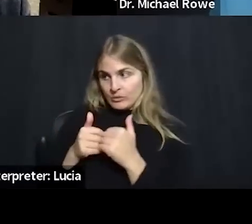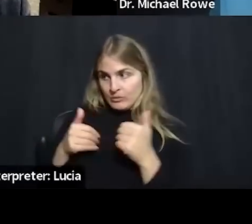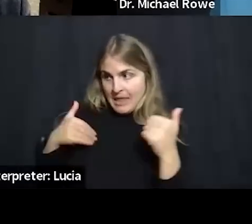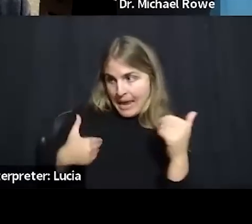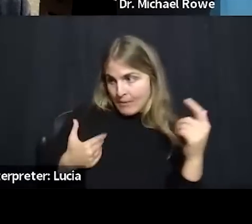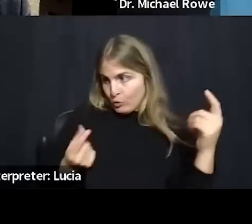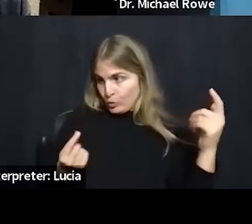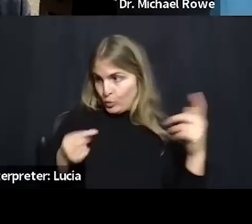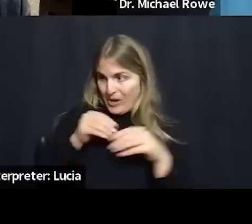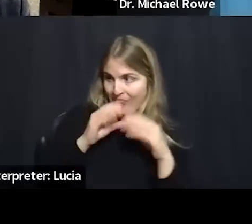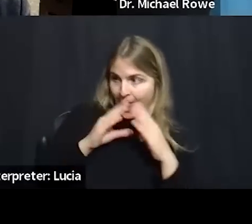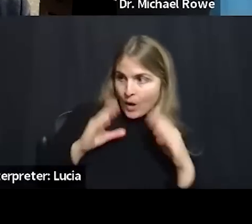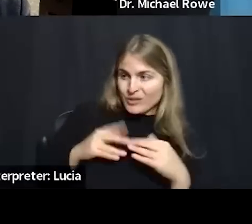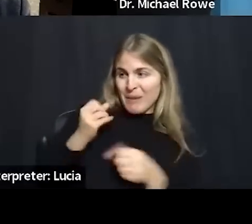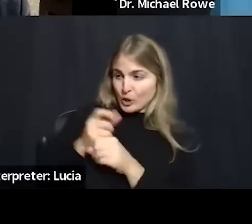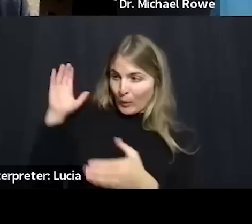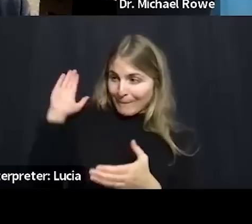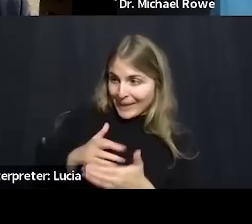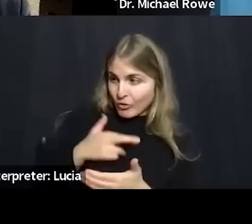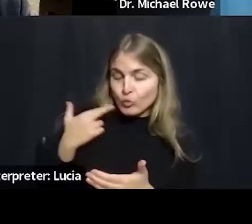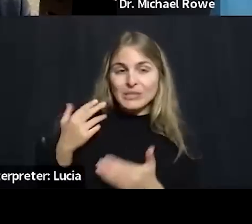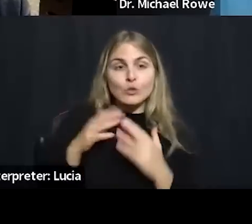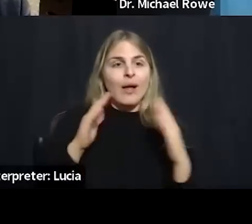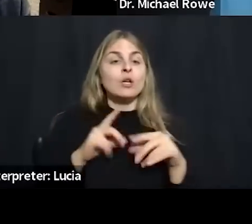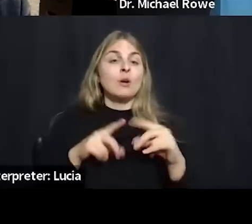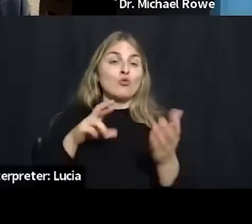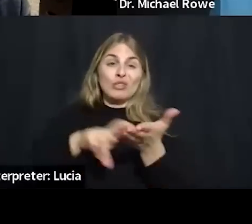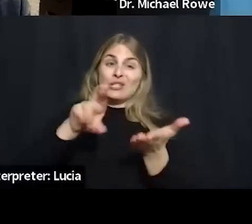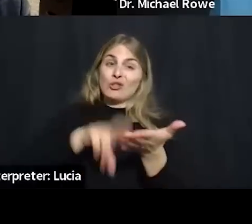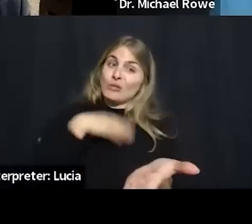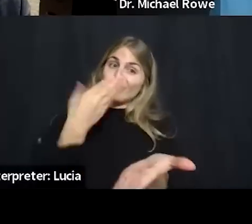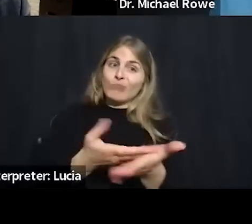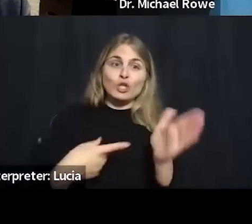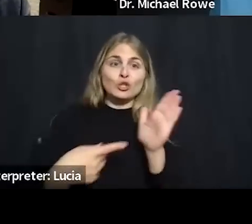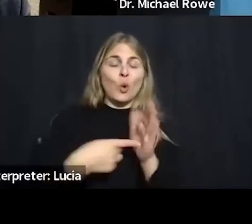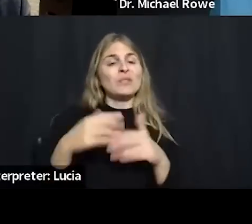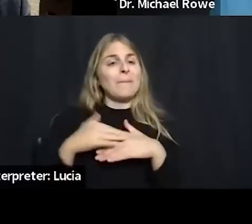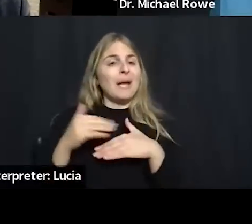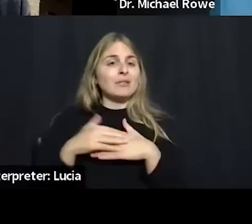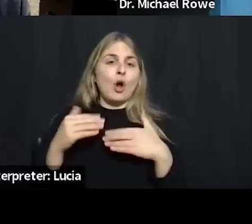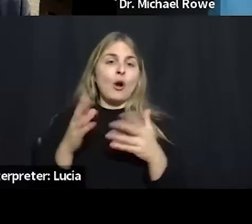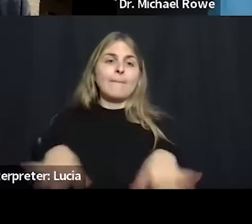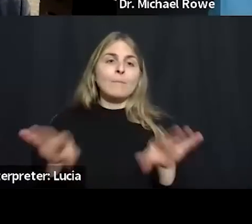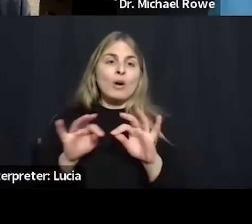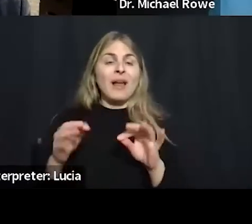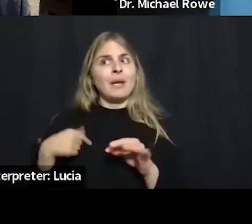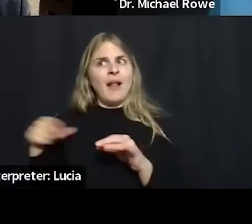que puedan ser mitigadas. Pero sí, absolutamente, la investigación muestra que las mascotas son importantes y anecdóticamente, las personas han hablado del apoyo que brindan